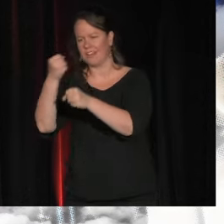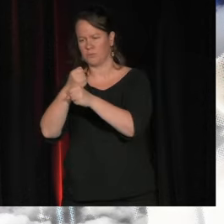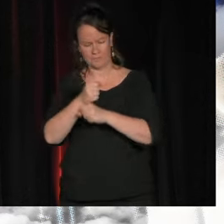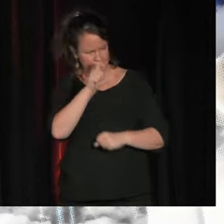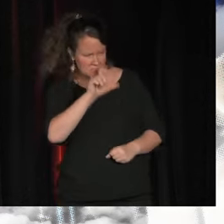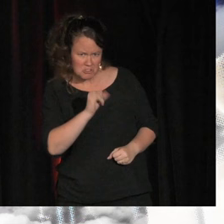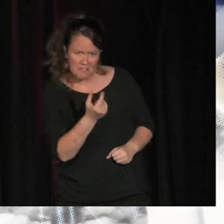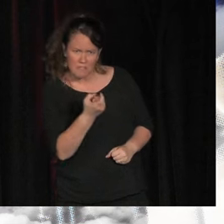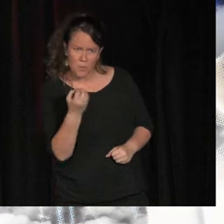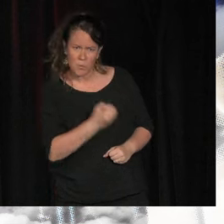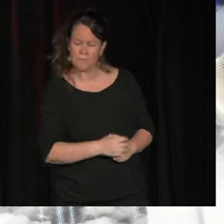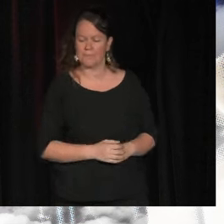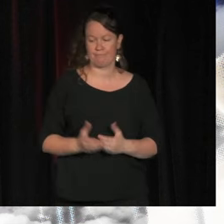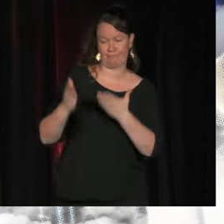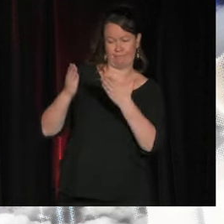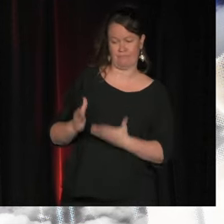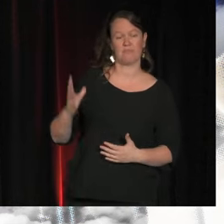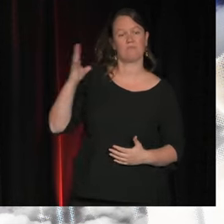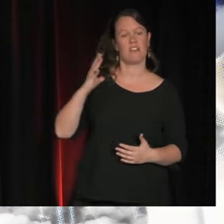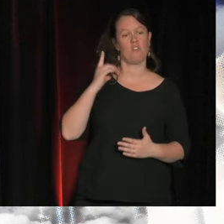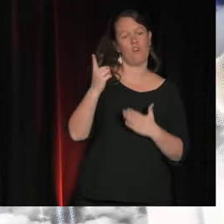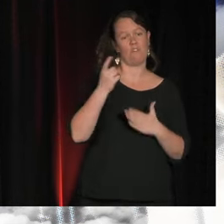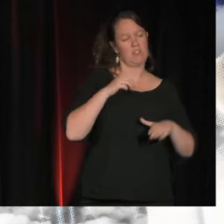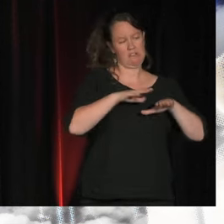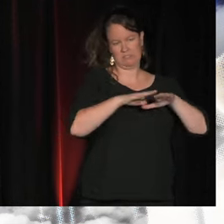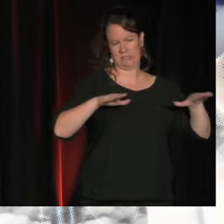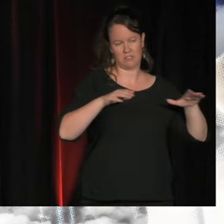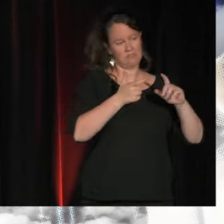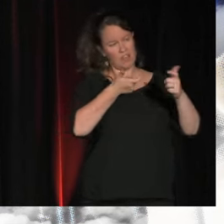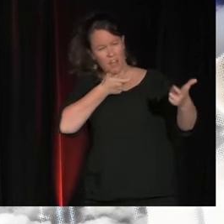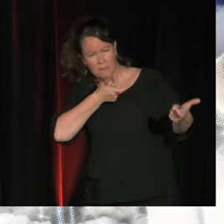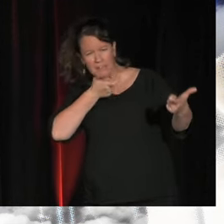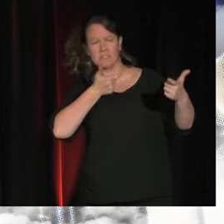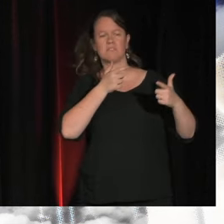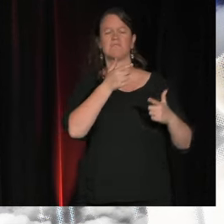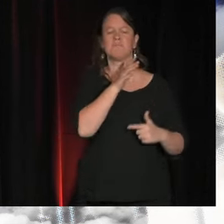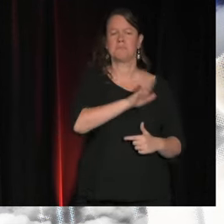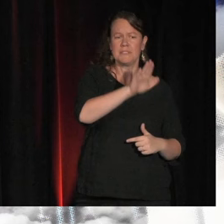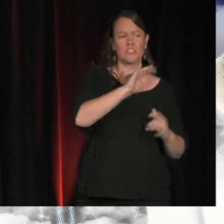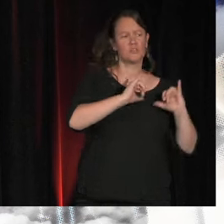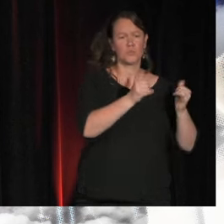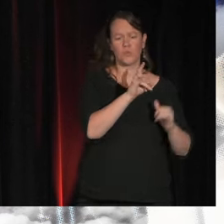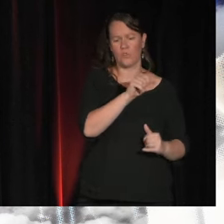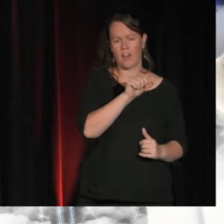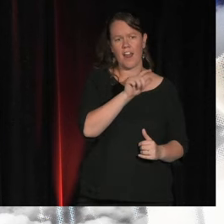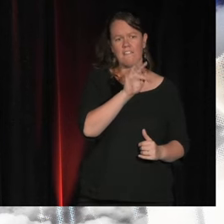C'est un ancien moddeur qui vient de la scène FPS. Il jouait beaucoup à Half-Life, etc. Il s'est retrouvé un peu par hasard, enfin, je pense, comme beaucoup,